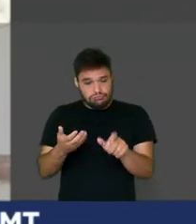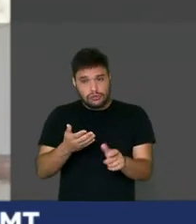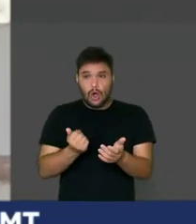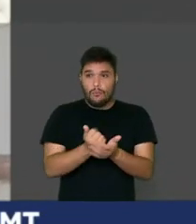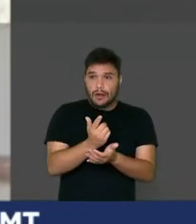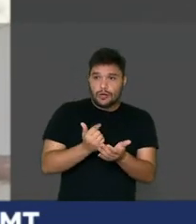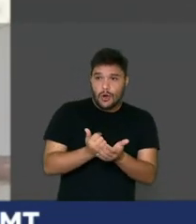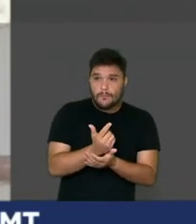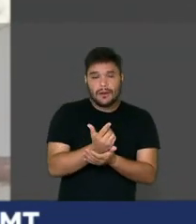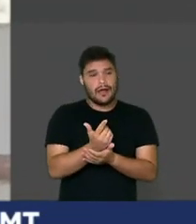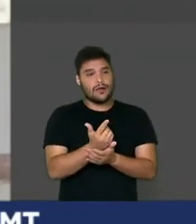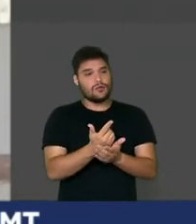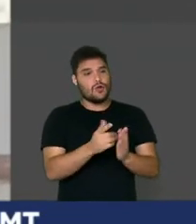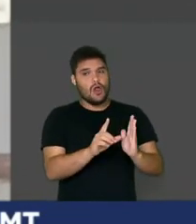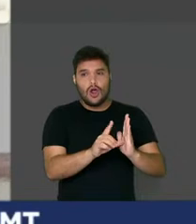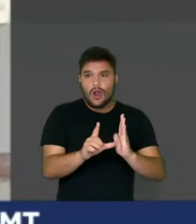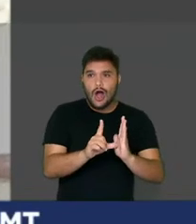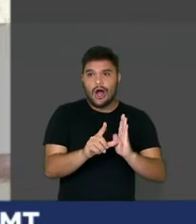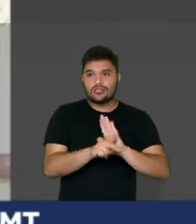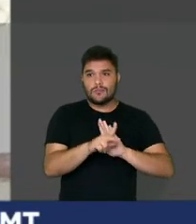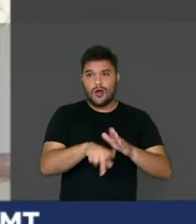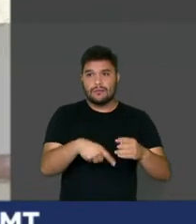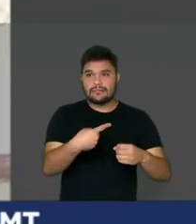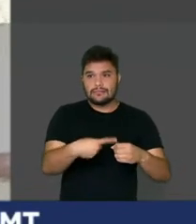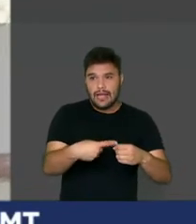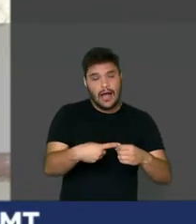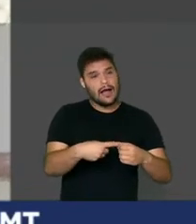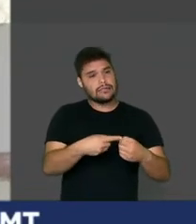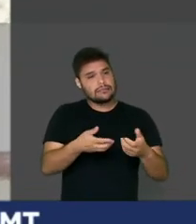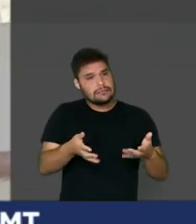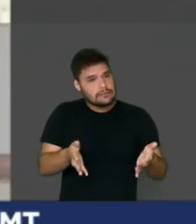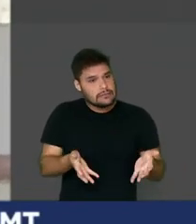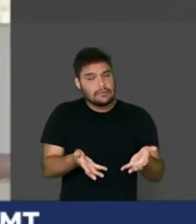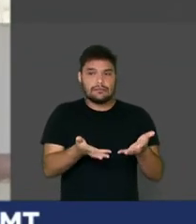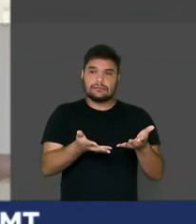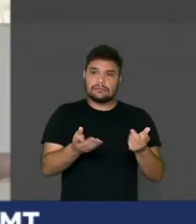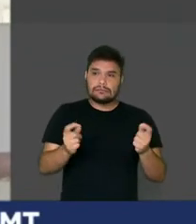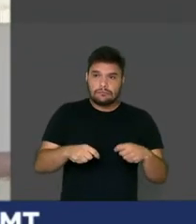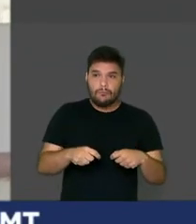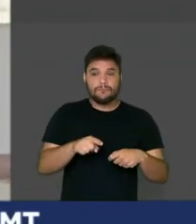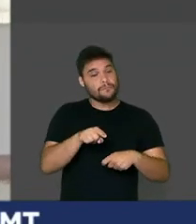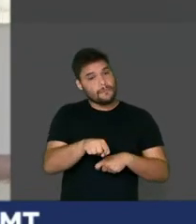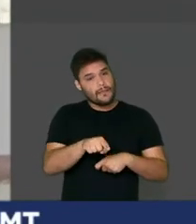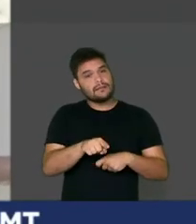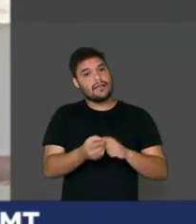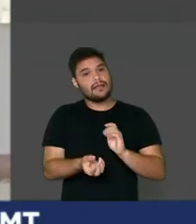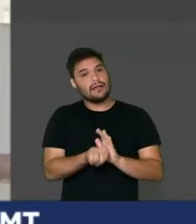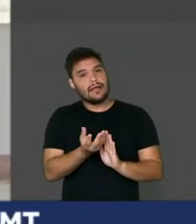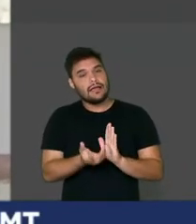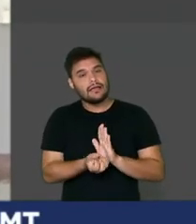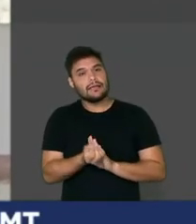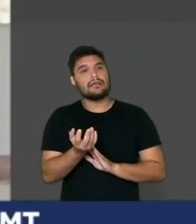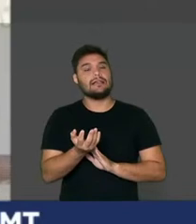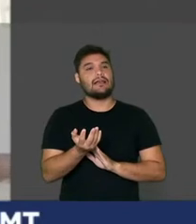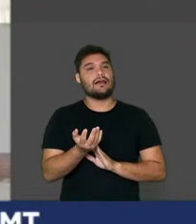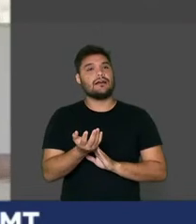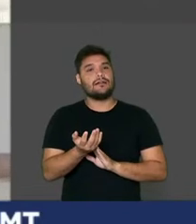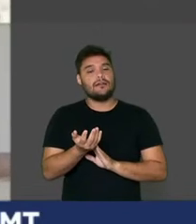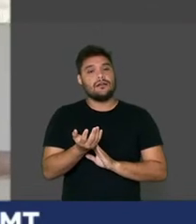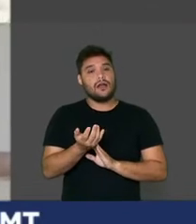PESSOAS QUE ESTÃO NO DIA A DIA, COMPRANDO NO MERCADO LOCAL, FAZENDO AQUILO QUE A SUA CRIATIVIDADE PERMITE. É QUE GERA CONDIÇÕES E QUE AS